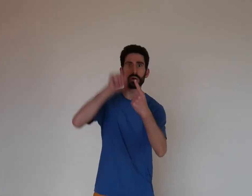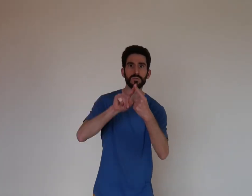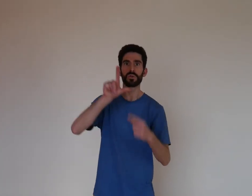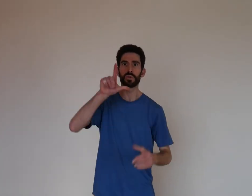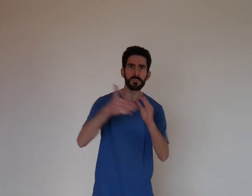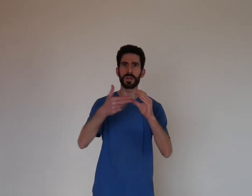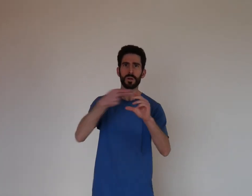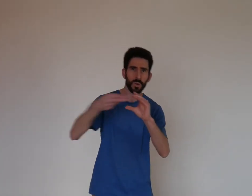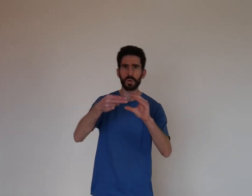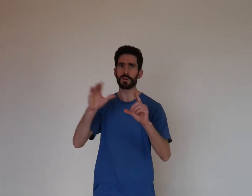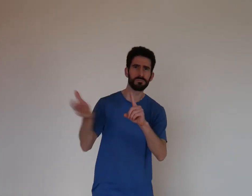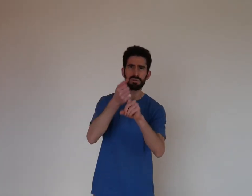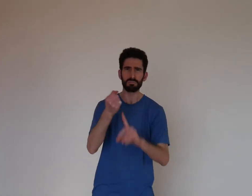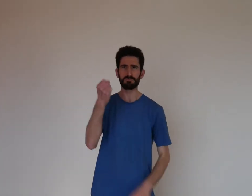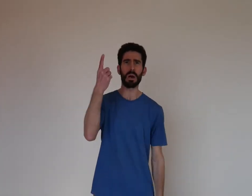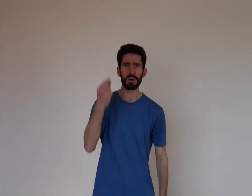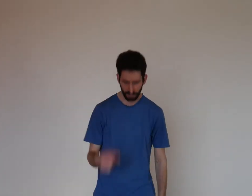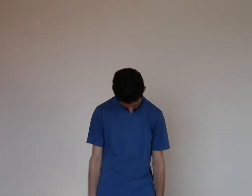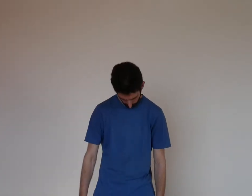L'objectif de 2000€ a déjà été atteint.